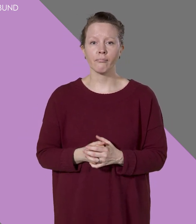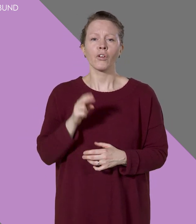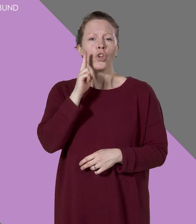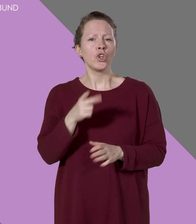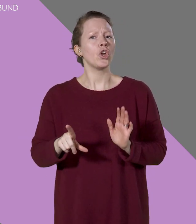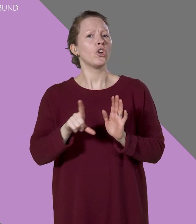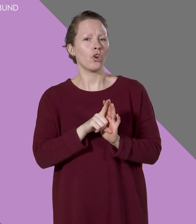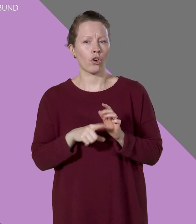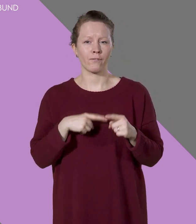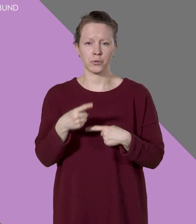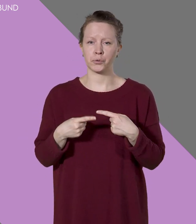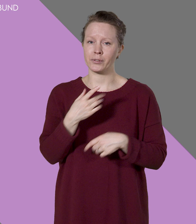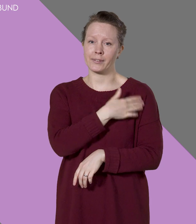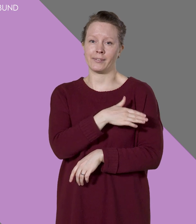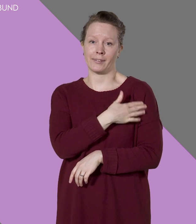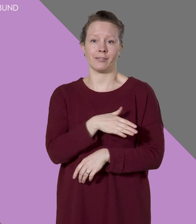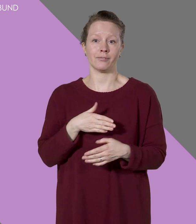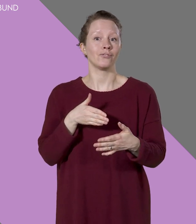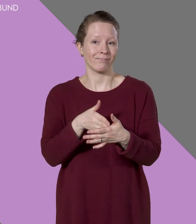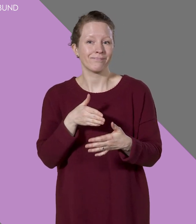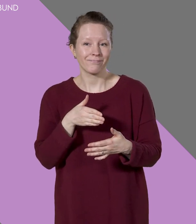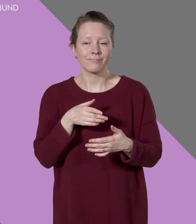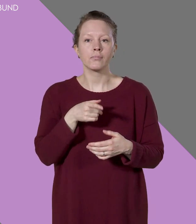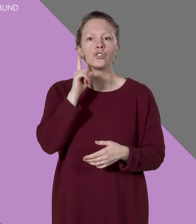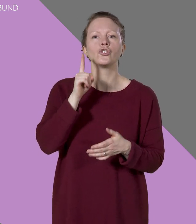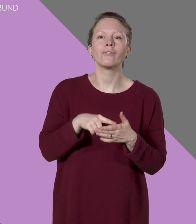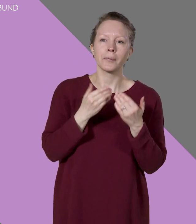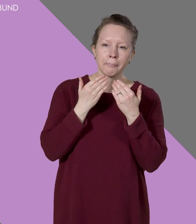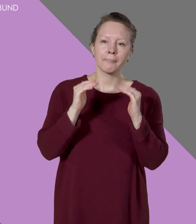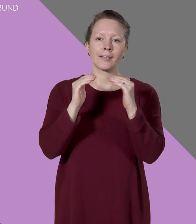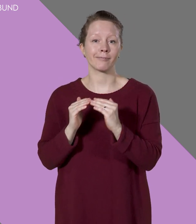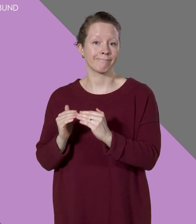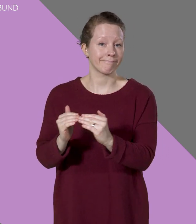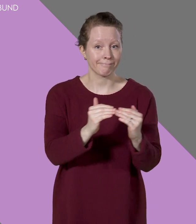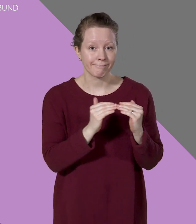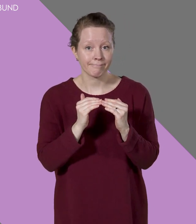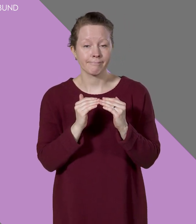Den nya lagen om funktionshinderservice syftar till att uppnå likabehandling, -